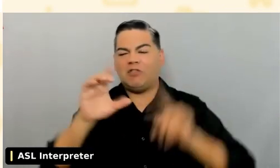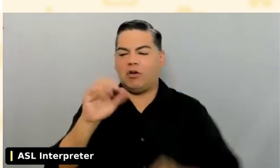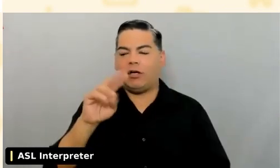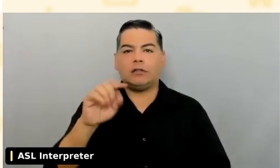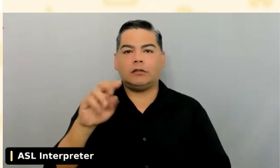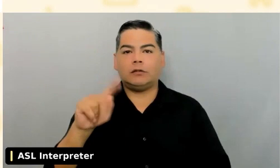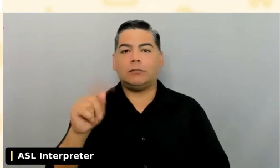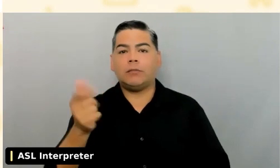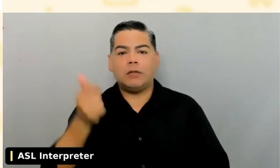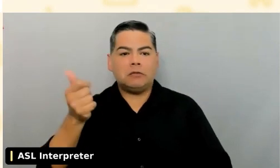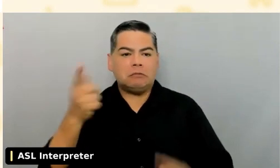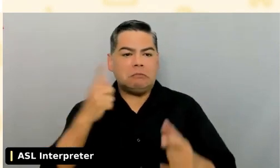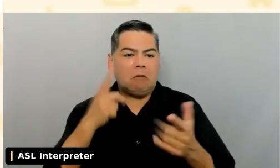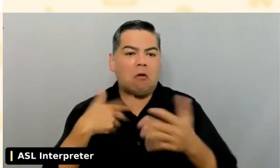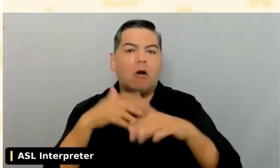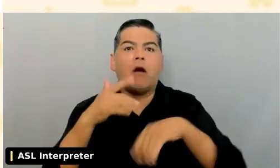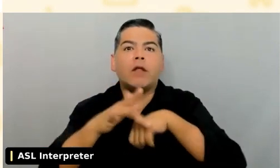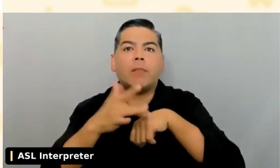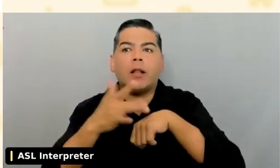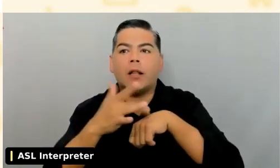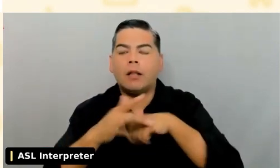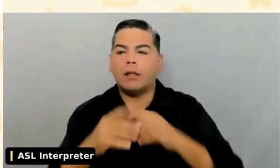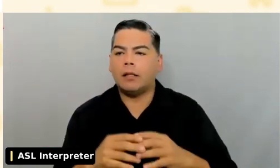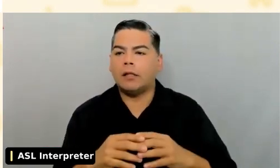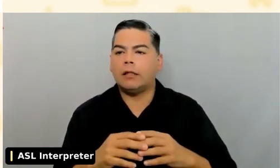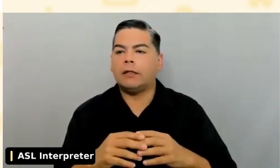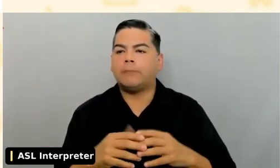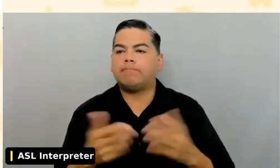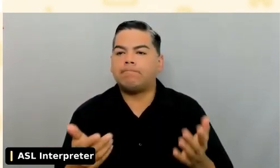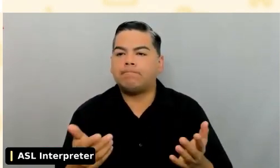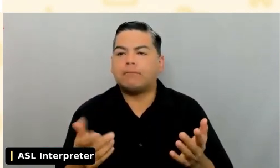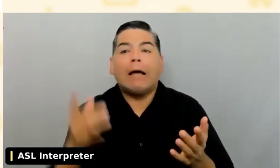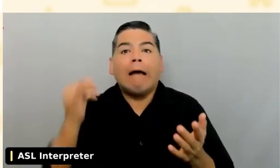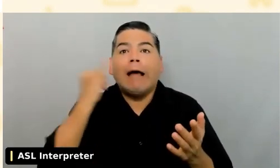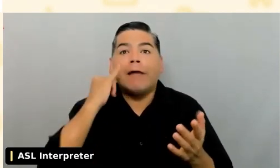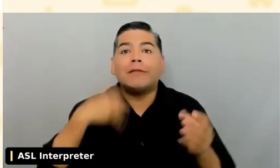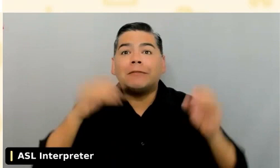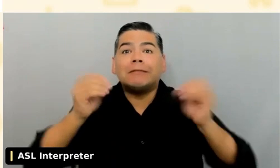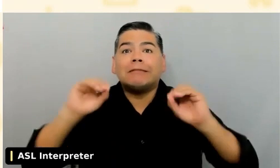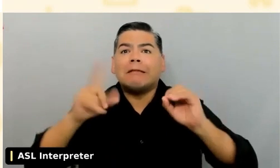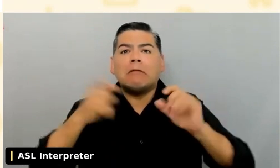Son como herramientas de búsqueda, siempre hay otras disponibles. Y si no hay ninguna que se adapte a tus necesidades, pregunta a la comunidad,